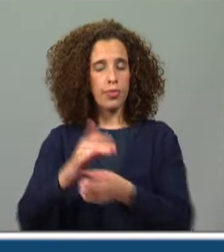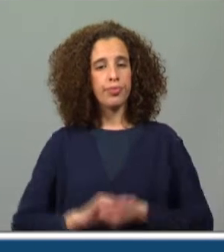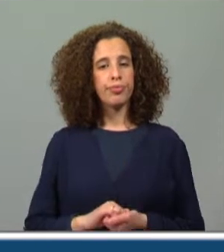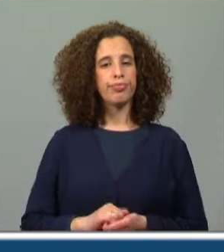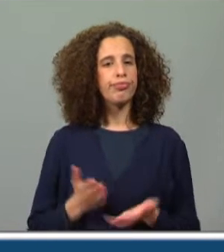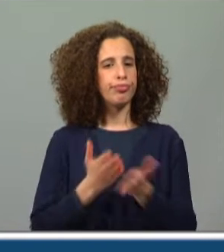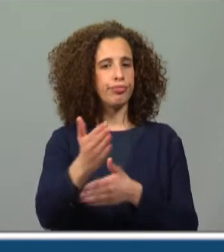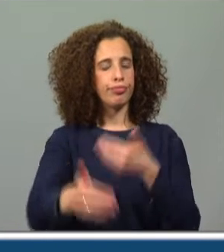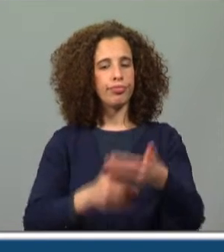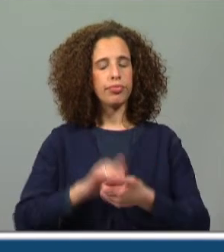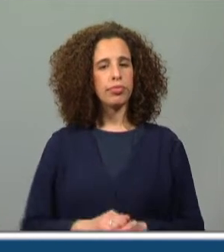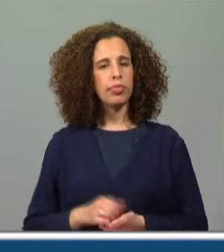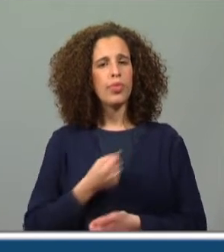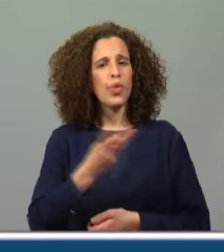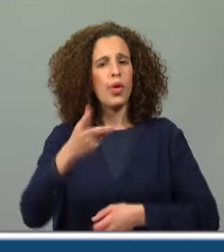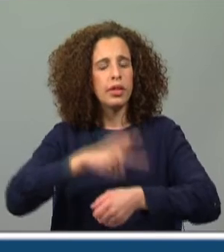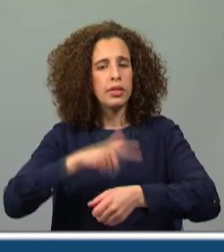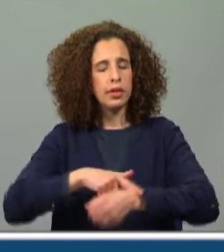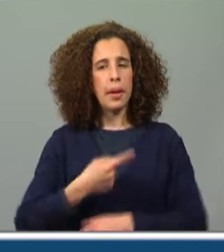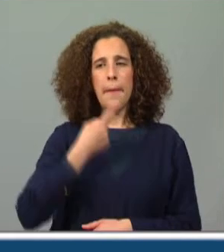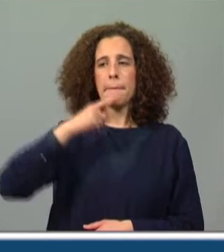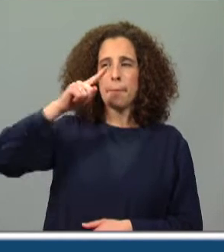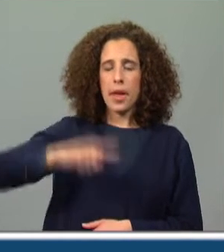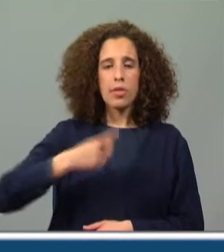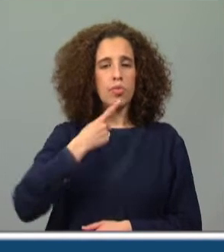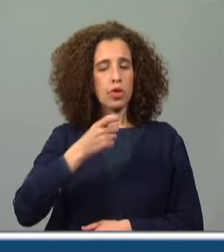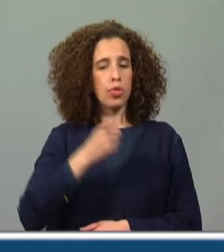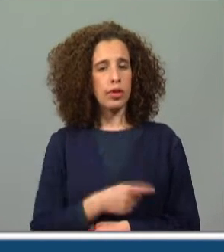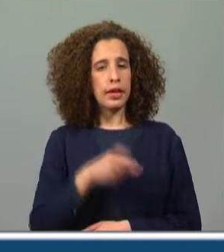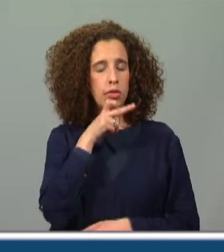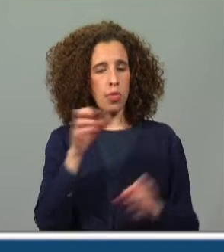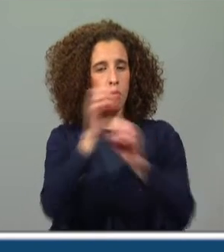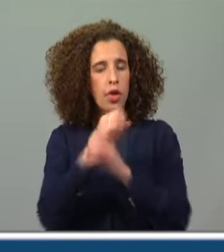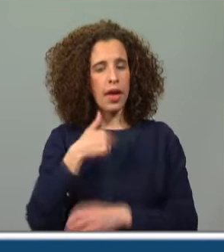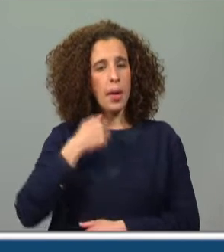continuamos quanto tempo repete-se aqui a pergunta retórica eu ia diariamente a 我們繼續在這裡重複多久我每天都去的反問